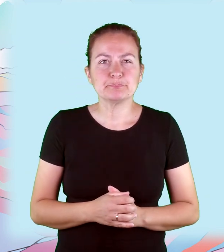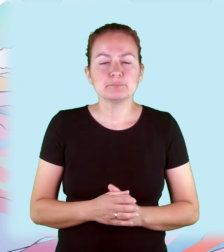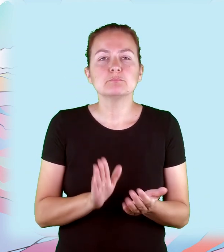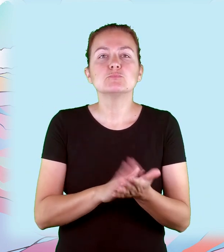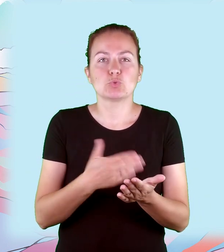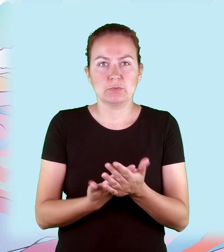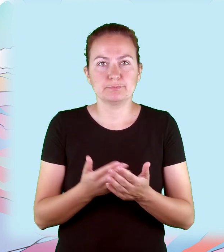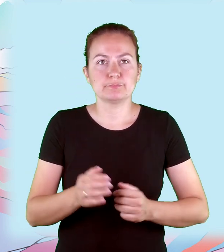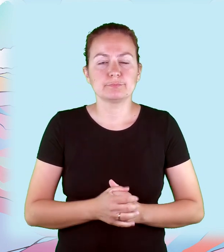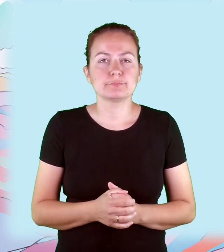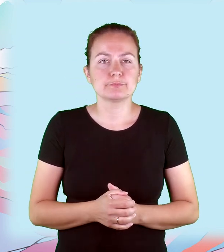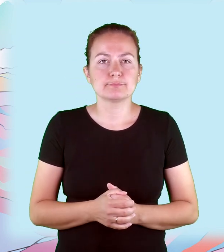Przykłady: